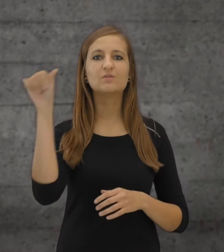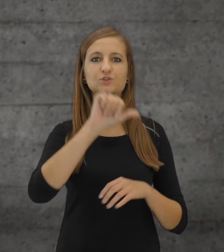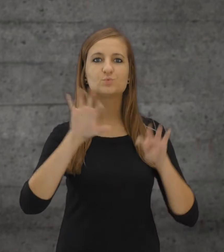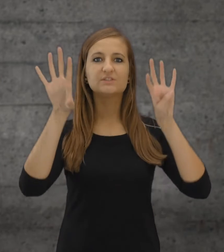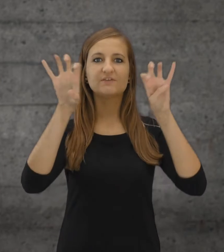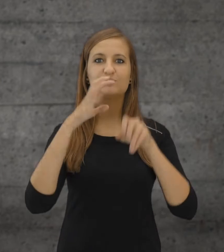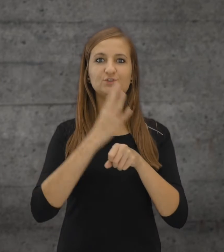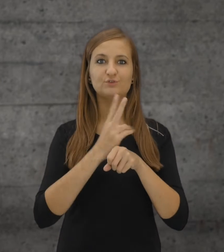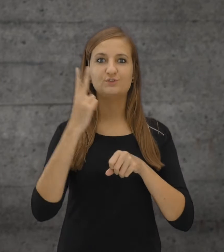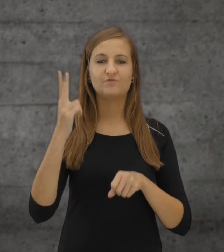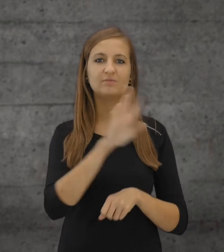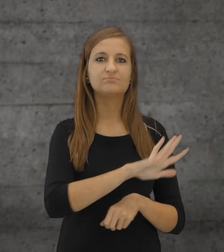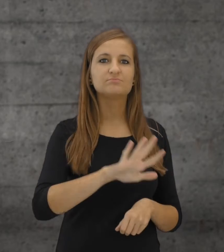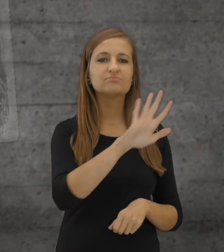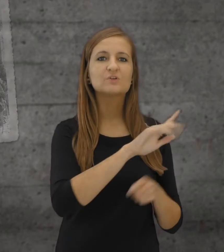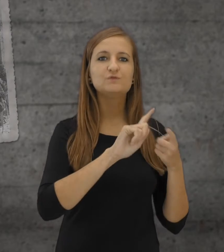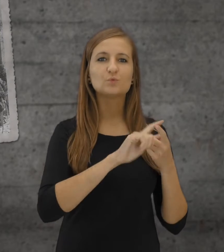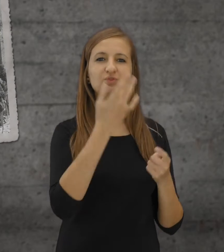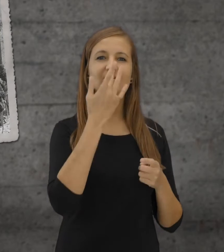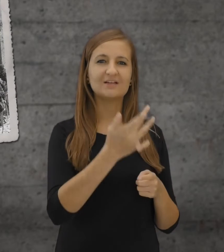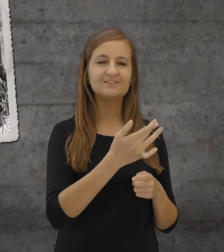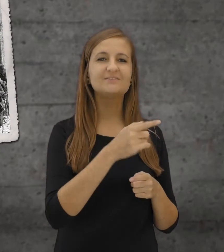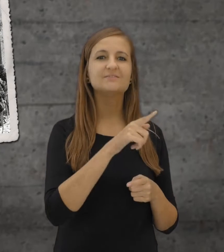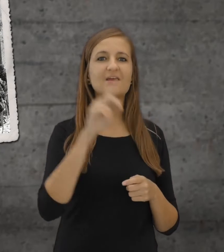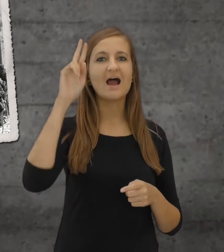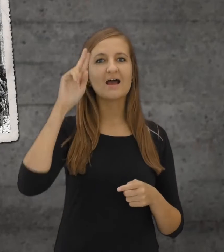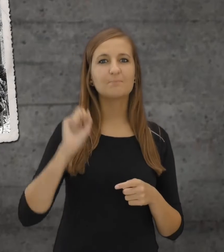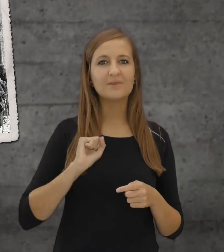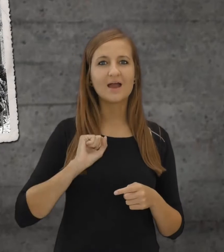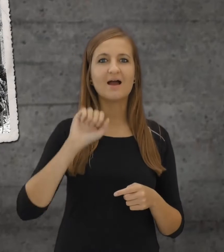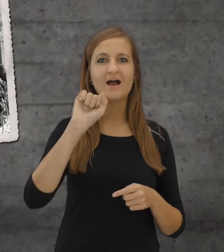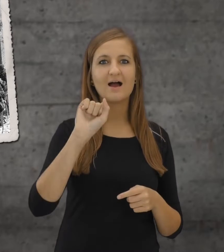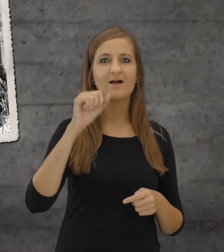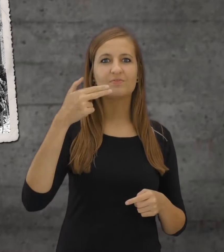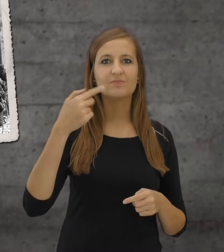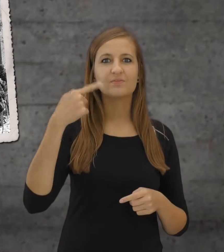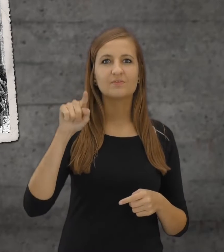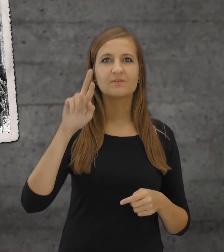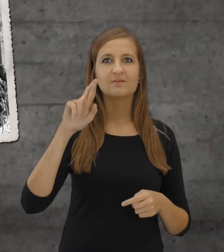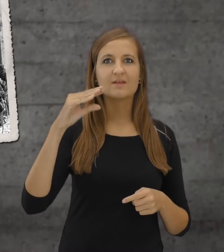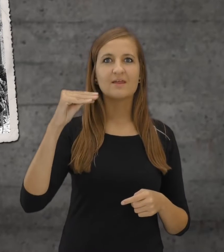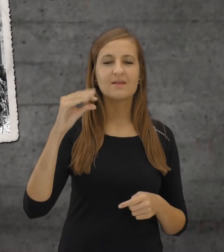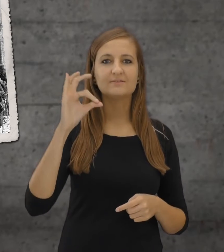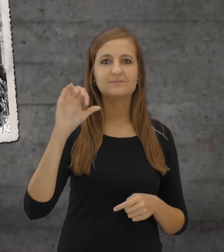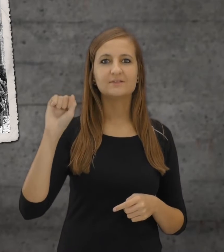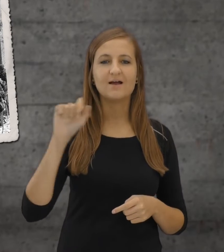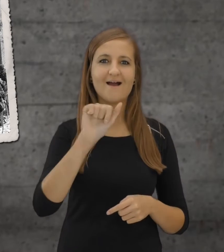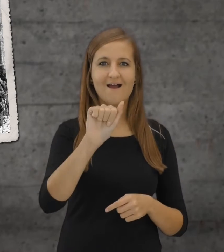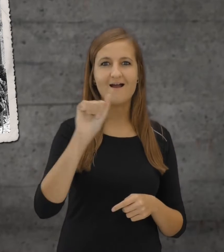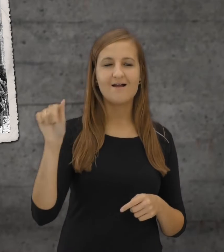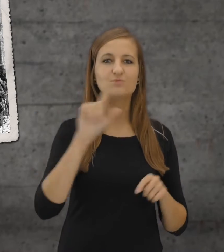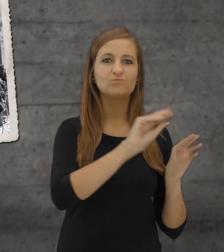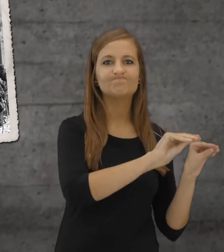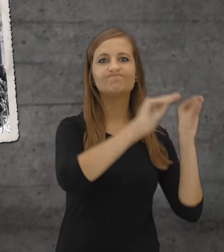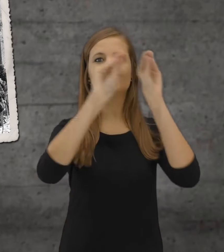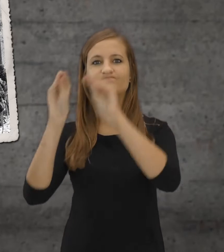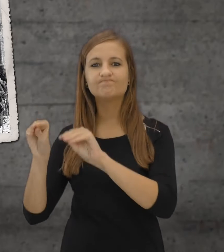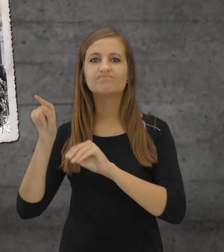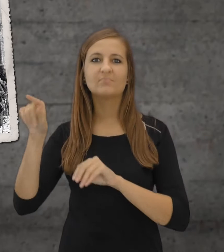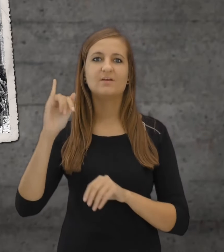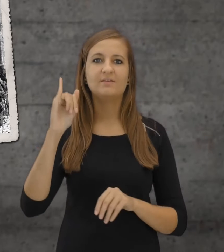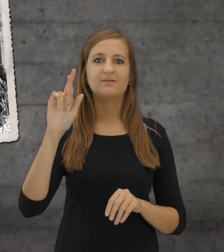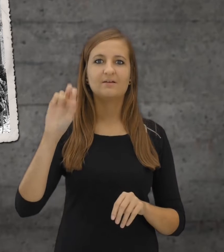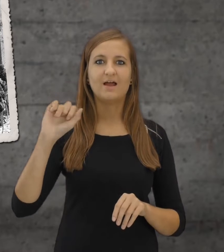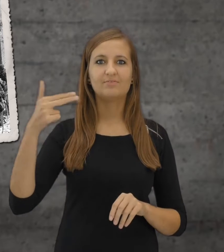Po wyjściu Armii Andresa ze Związku Radzieckiego do Iranu w 1942 roku,